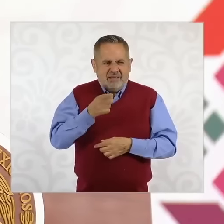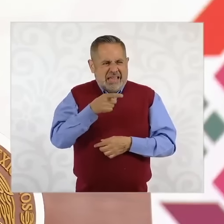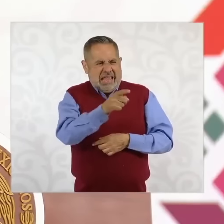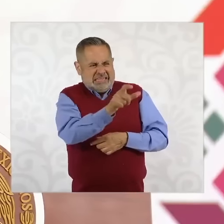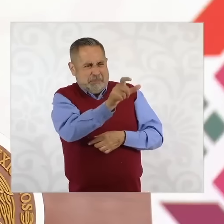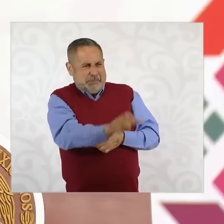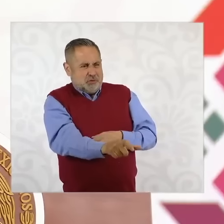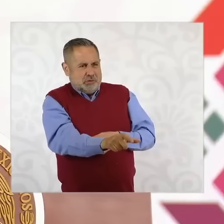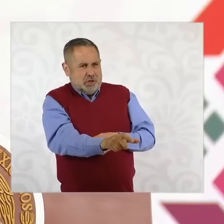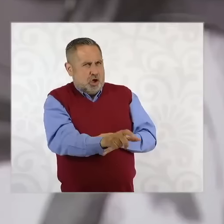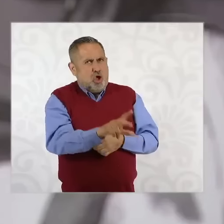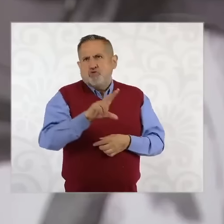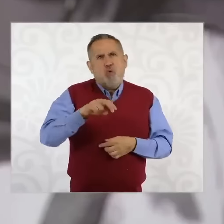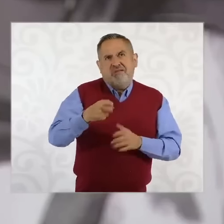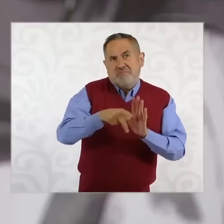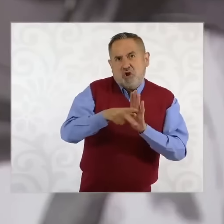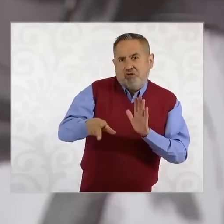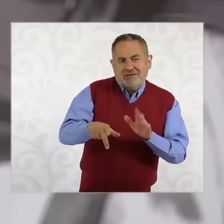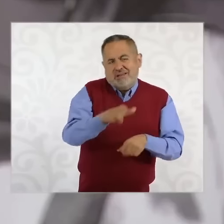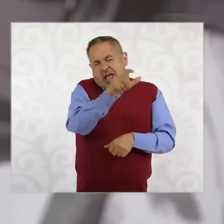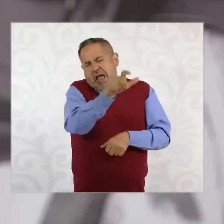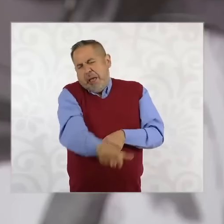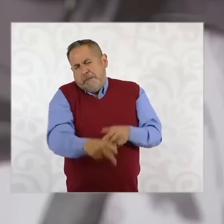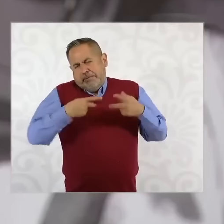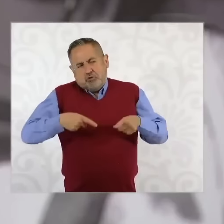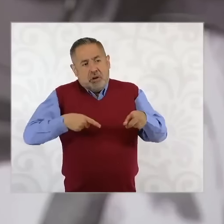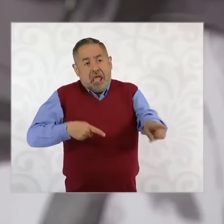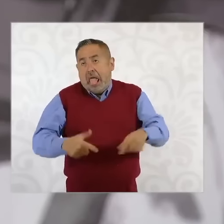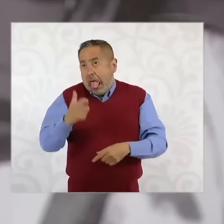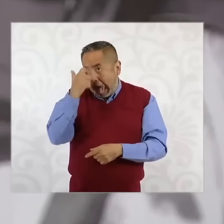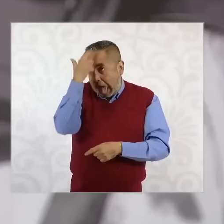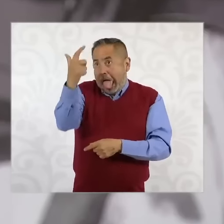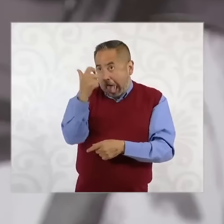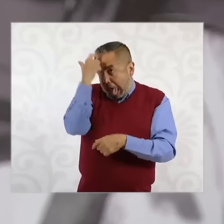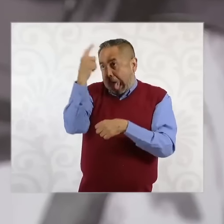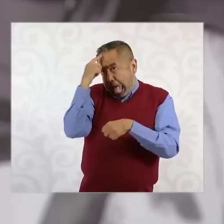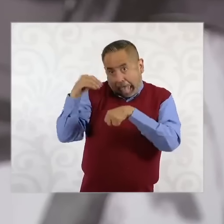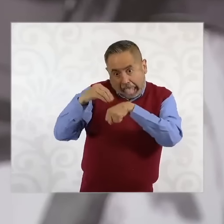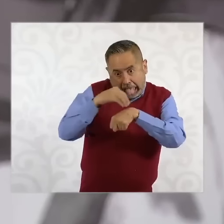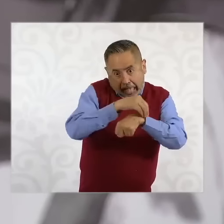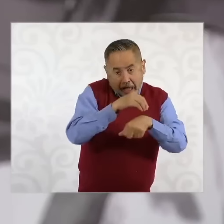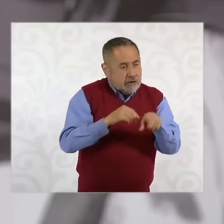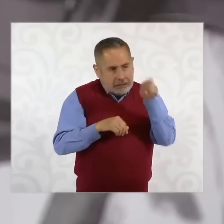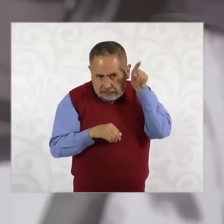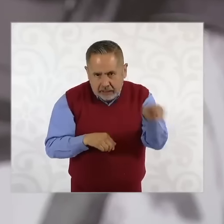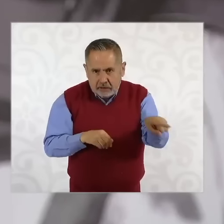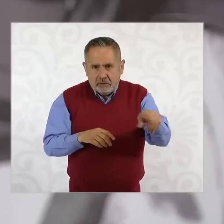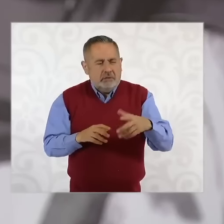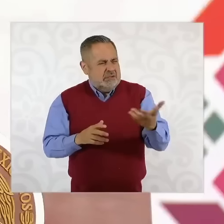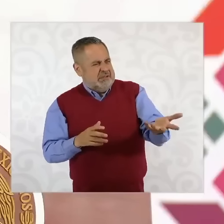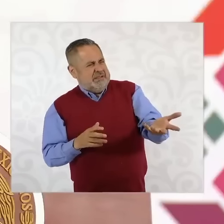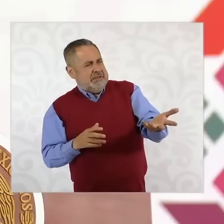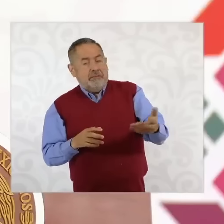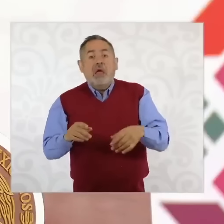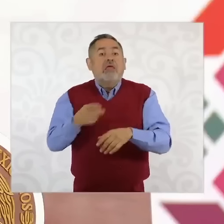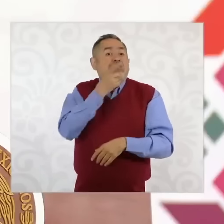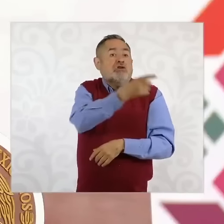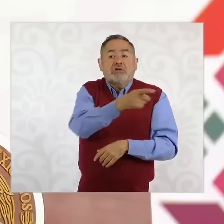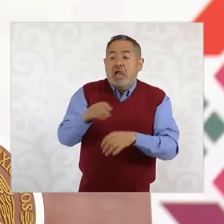que inventa, porque así tal cual inventa que el equipo ecuatoriano había recibido amenazas